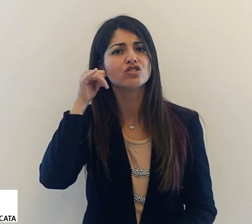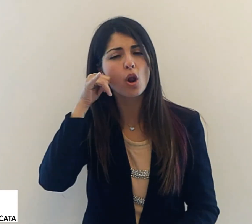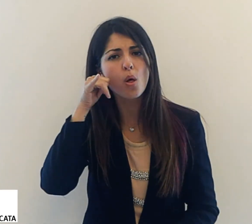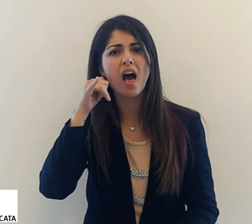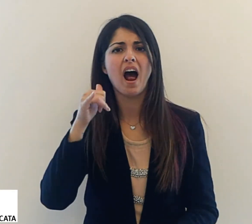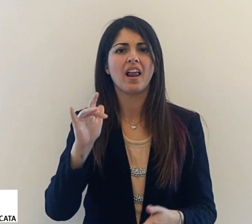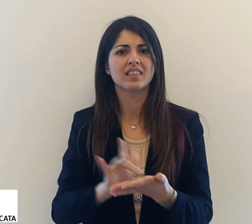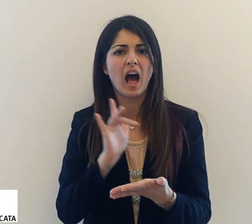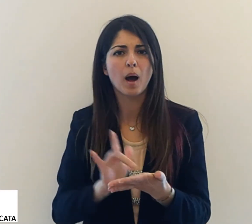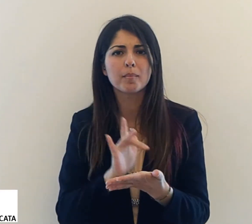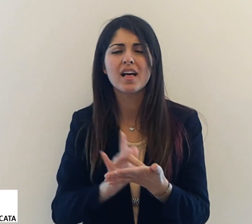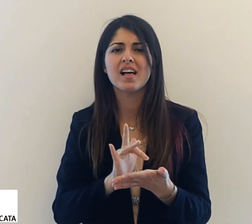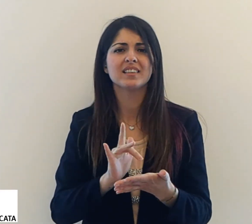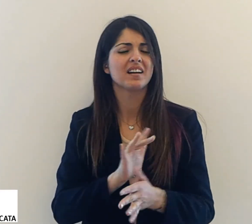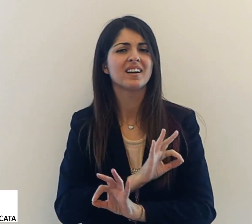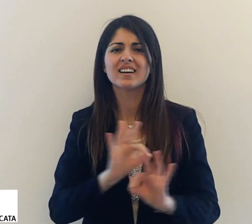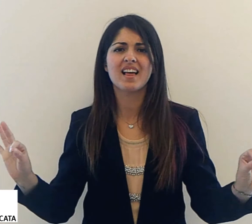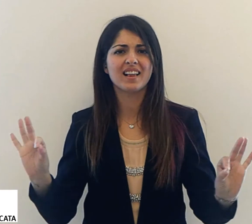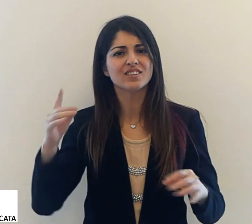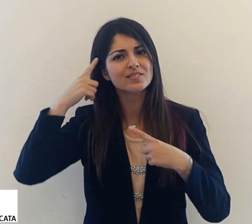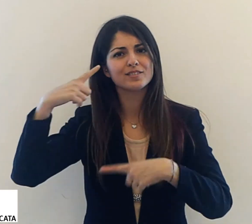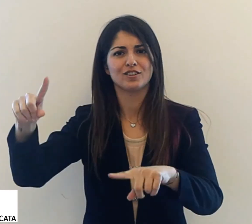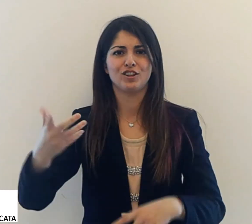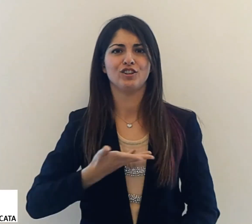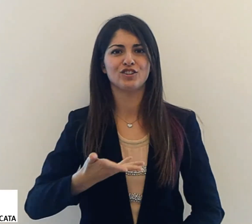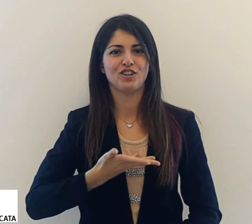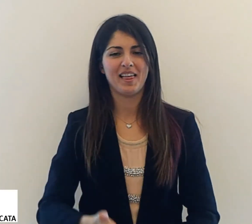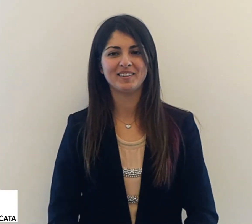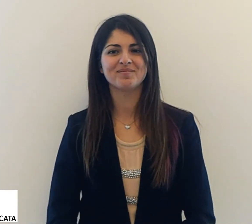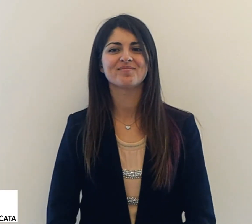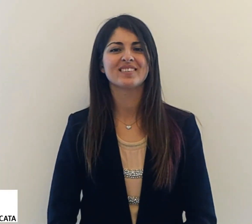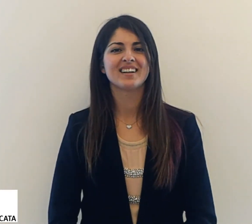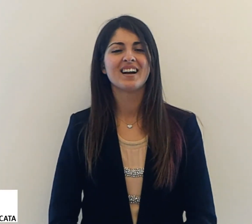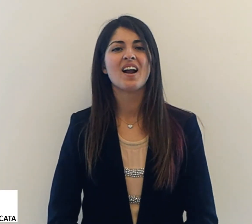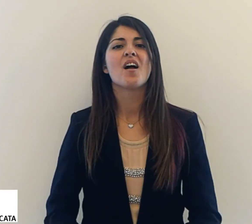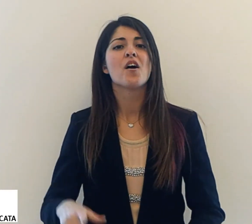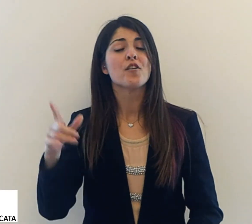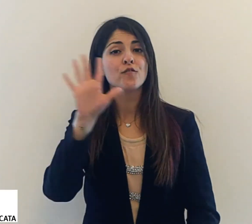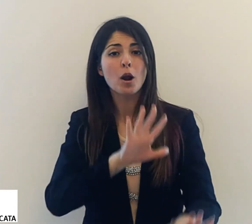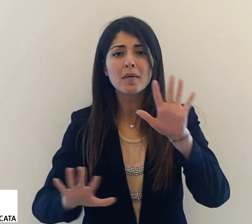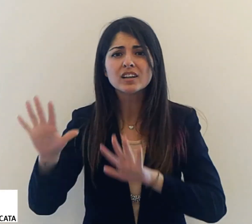Non serve portare con sé il cellulare o il tablet, penserà a tutto l'ospedale.